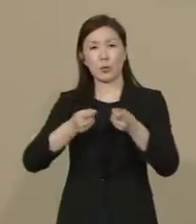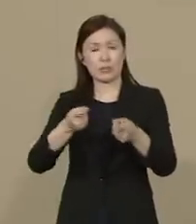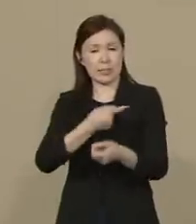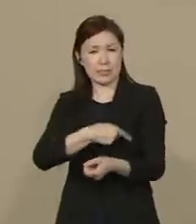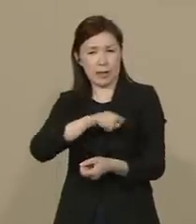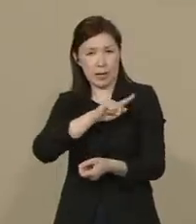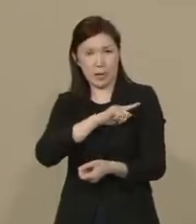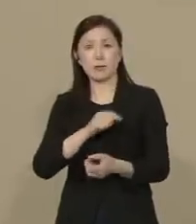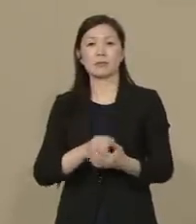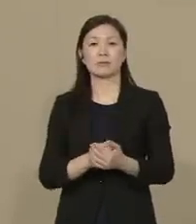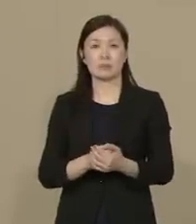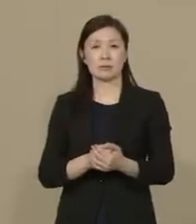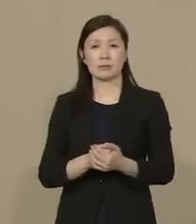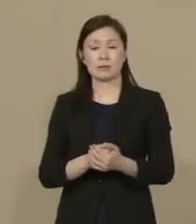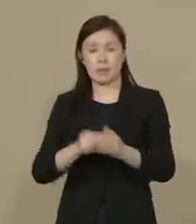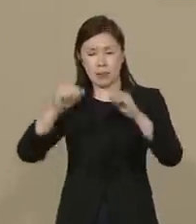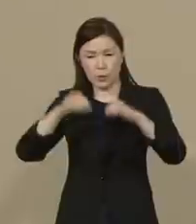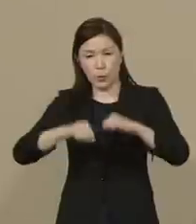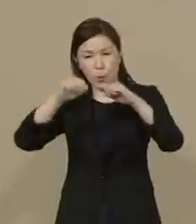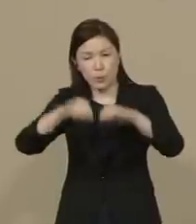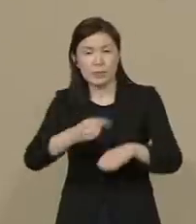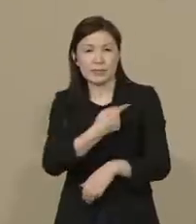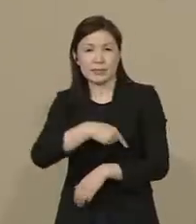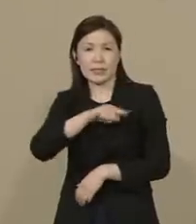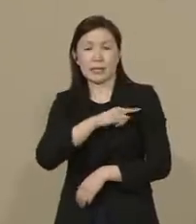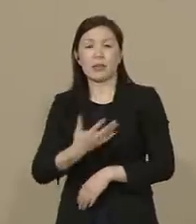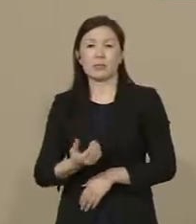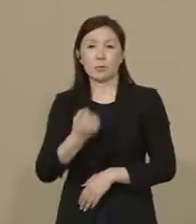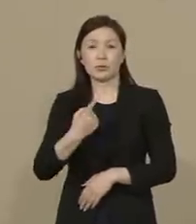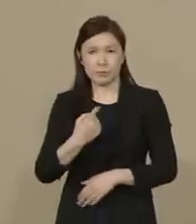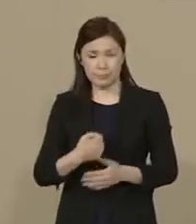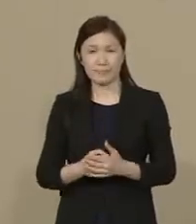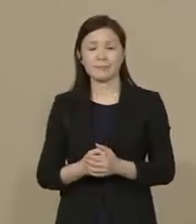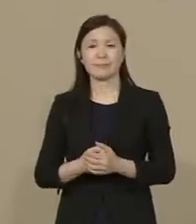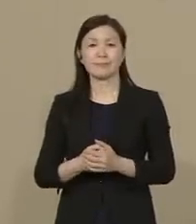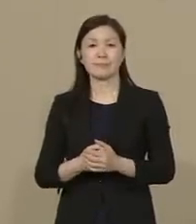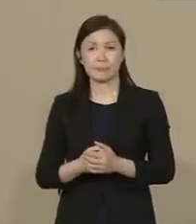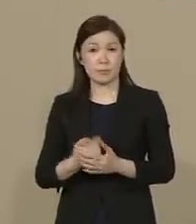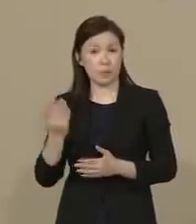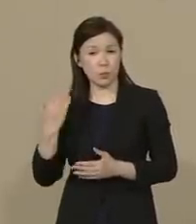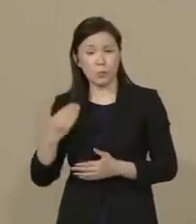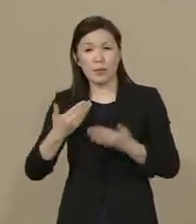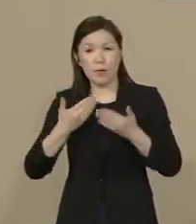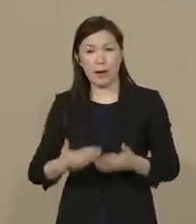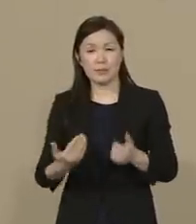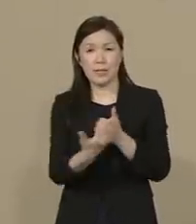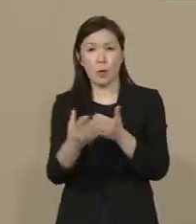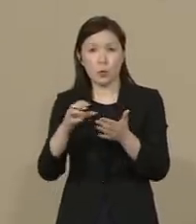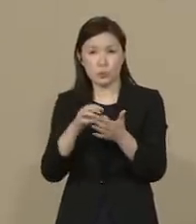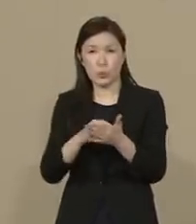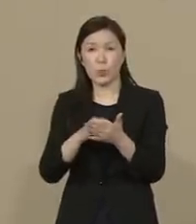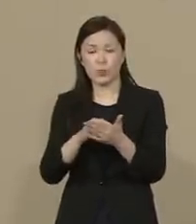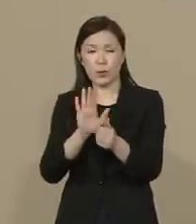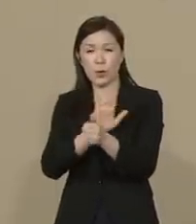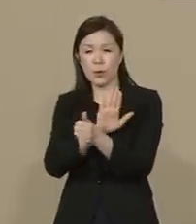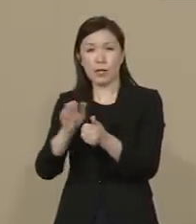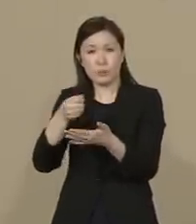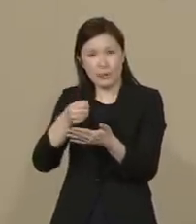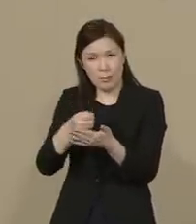そして 合意をつくる力があります 先の安全保障をめぐる 閣議決定においても